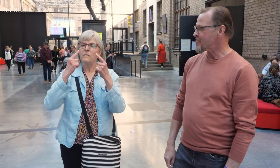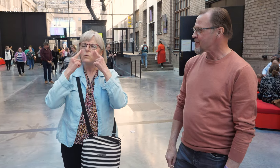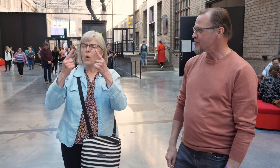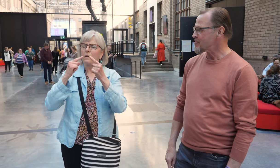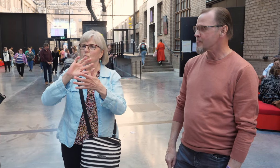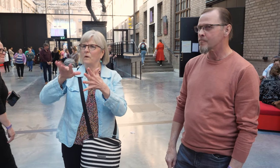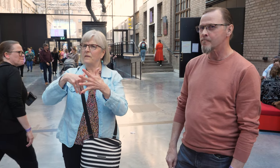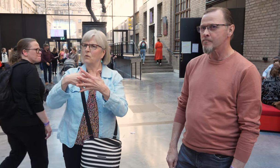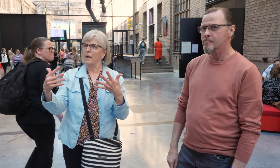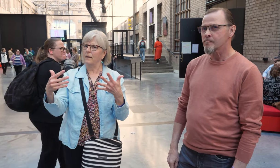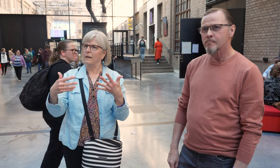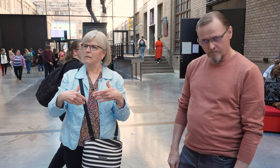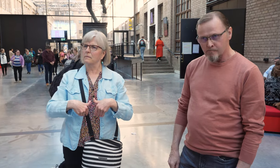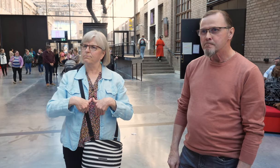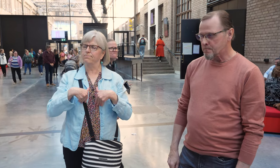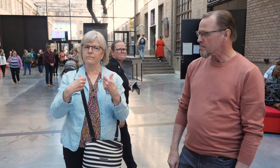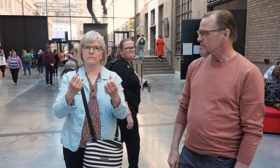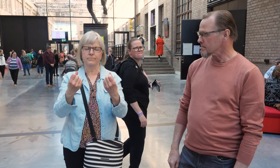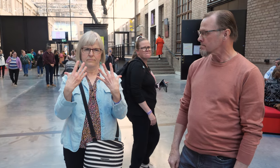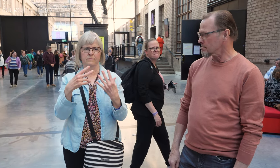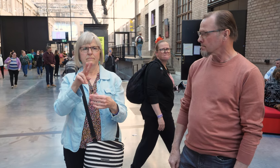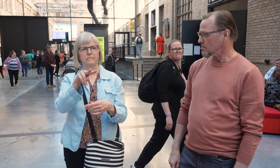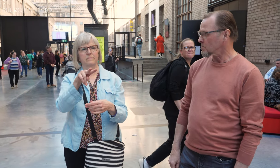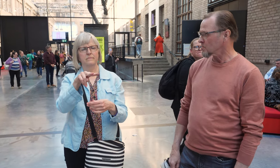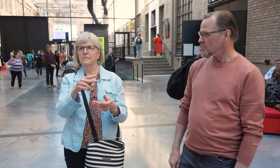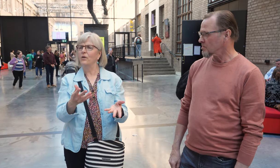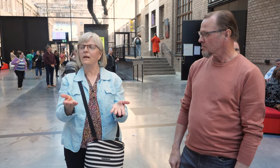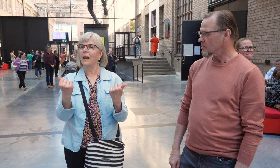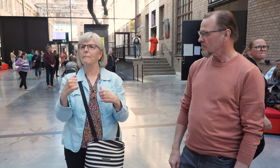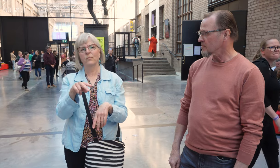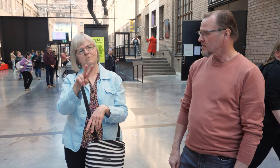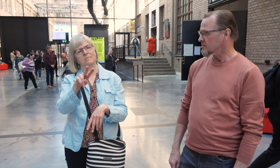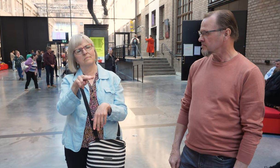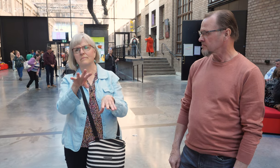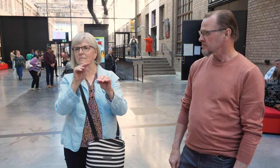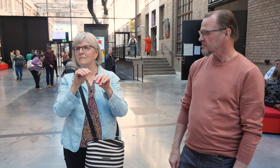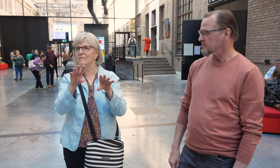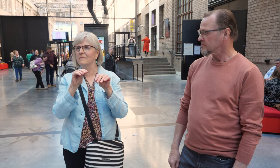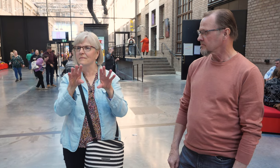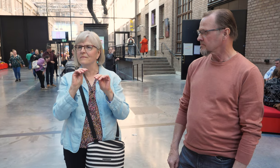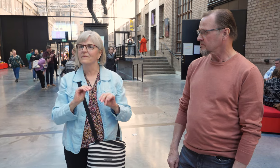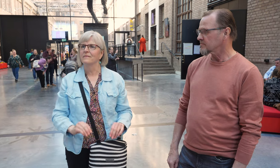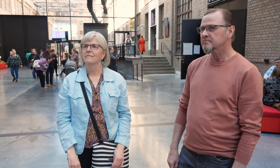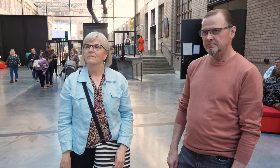Visuaalisuus ja viittomakieli. Esityksiä on nautinnollista ja helppoa seurata.